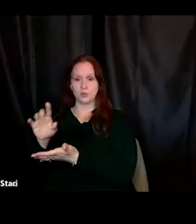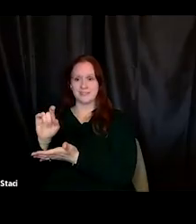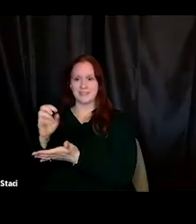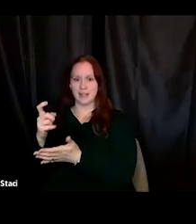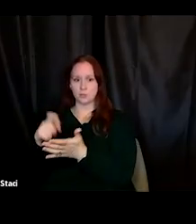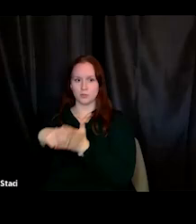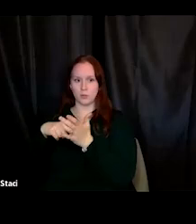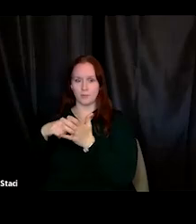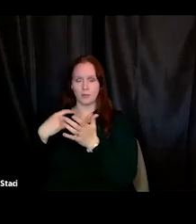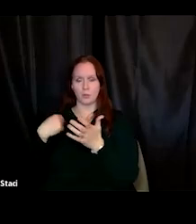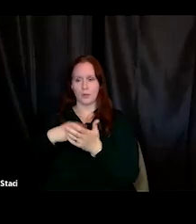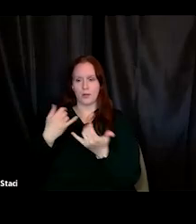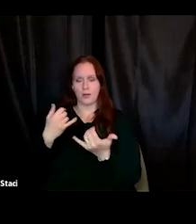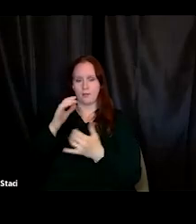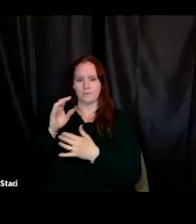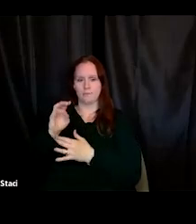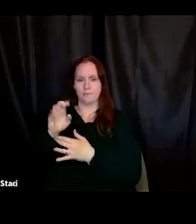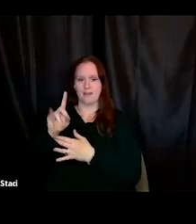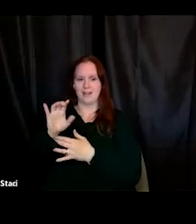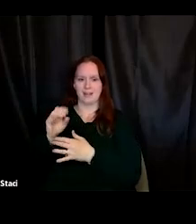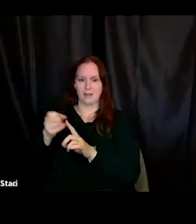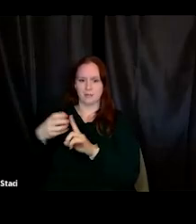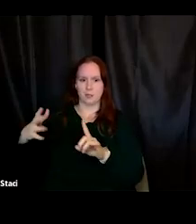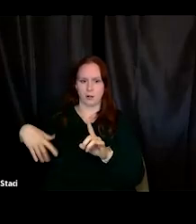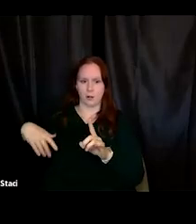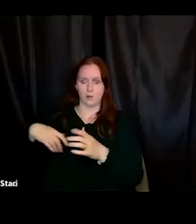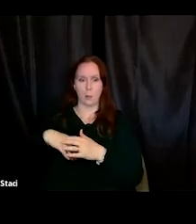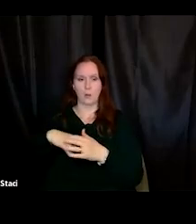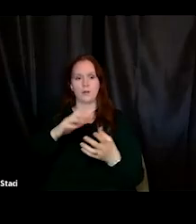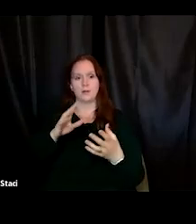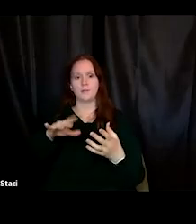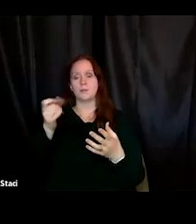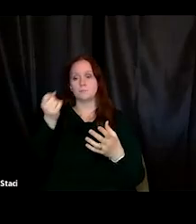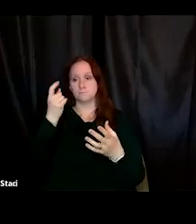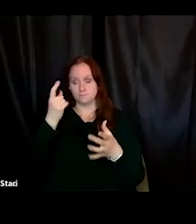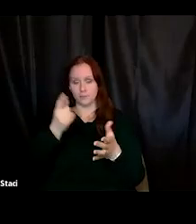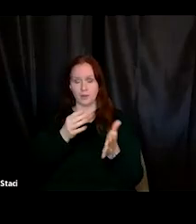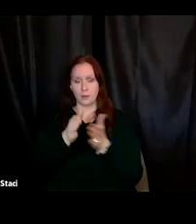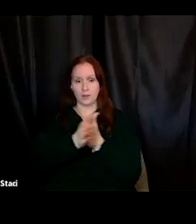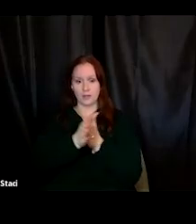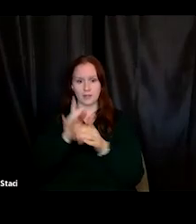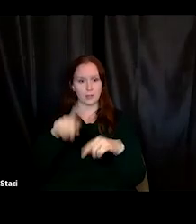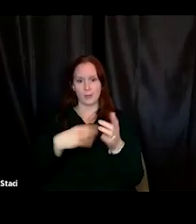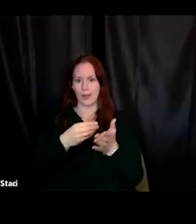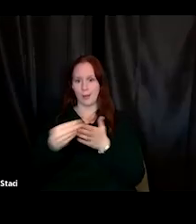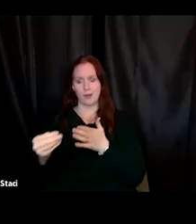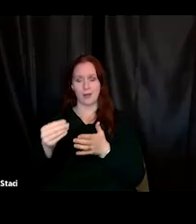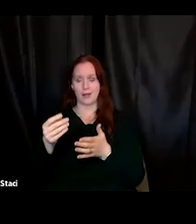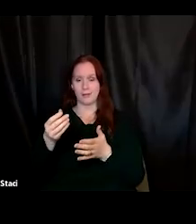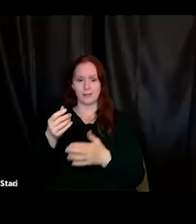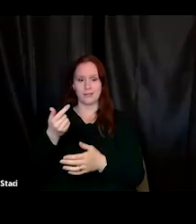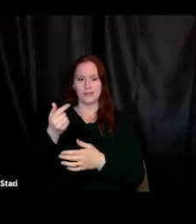y no necesitan ver ni firmar ese formulario. Y luego, una vez que tengas tu número de identificación de representante designado,